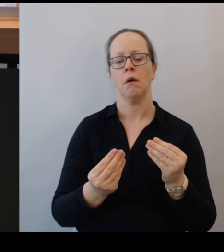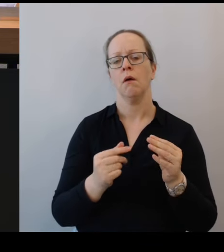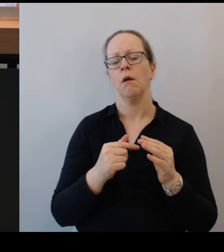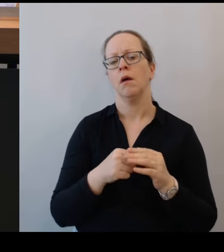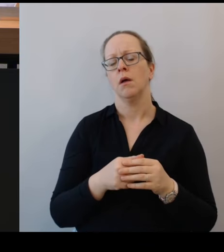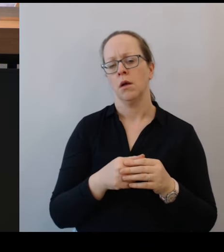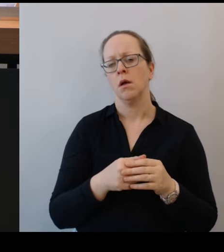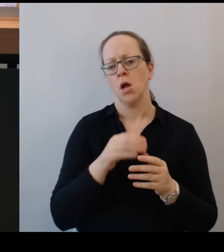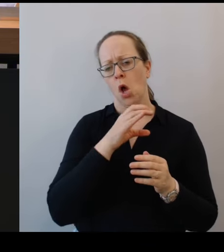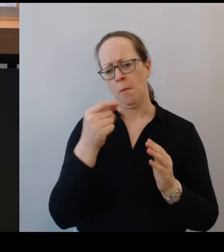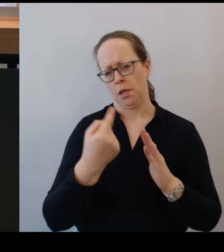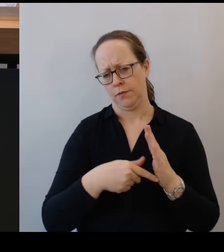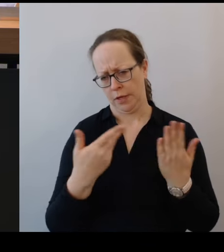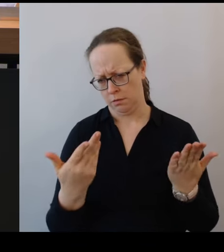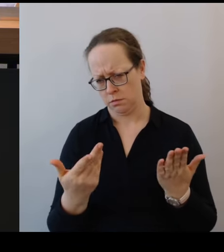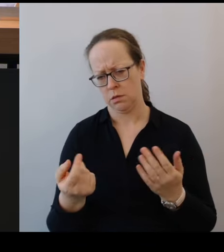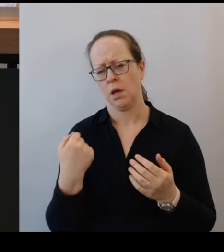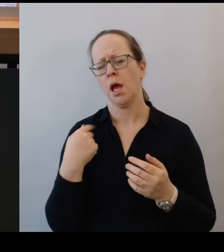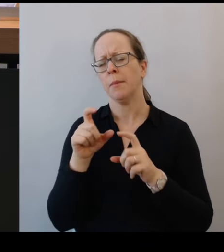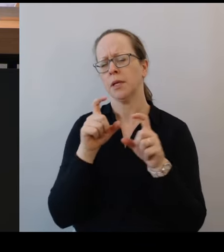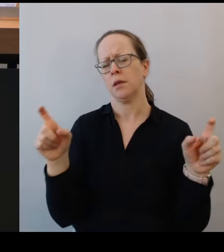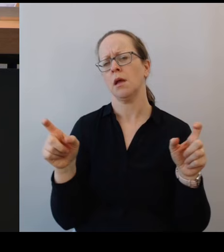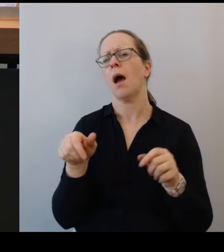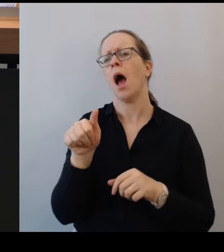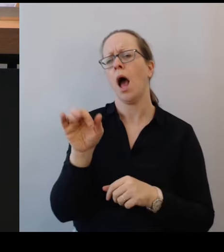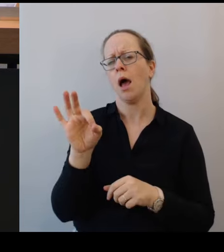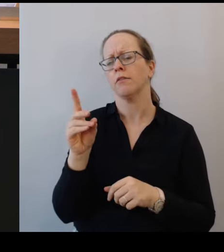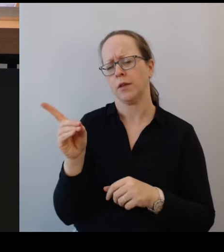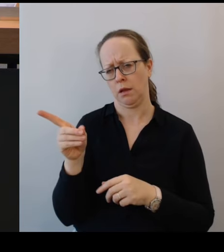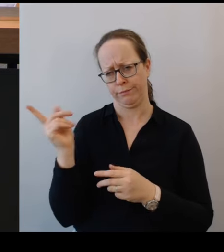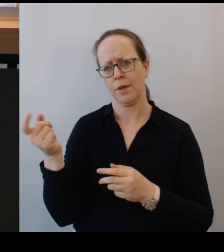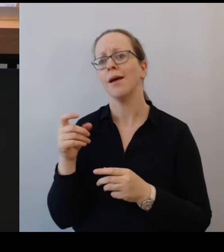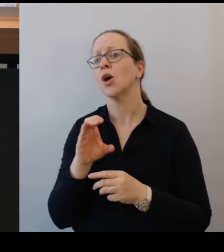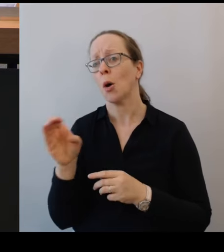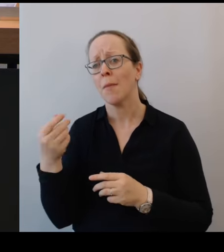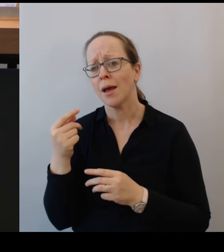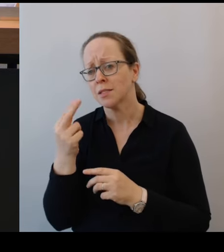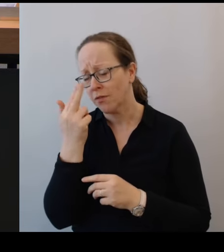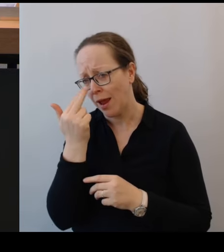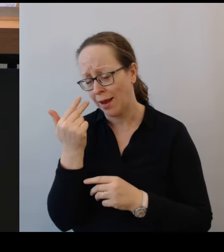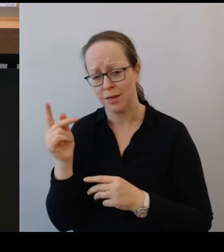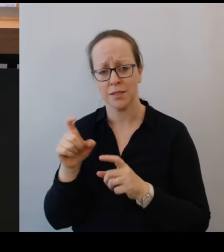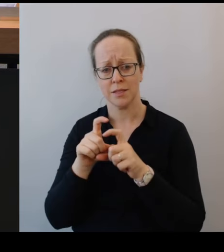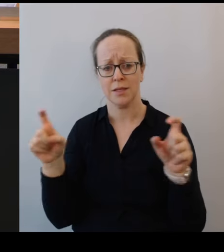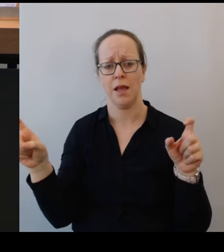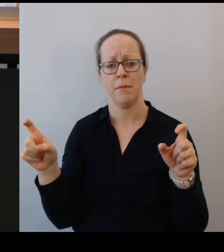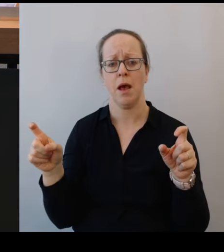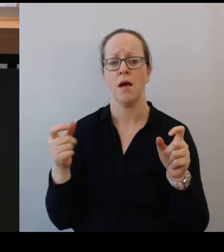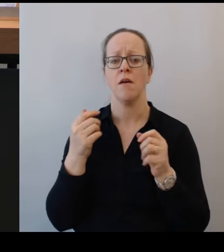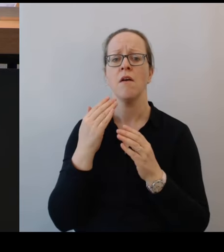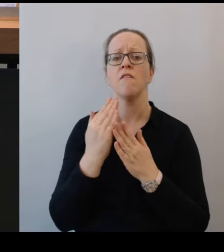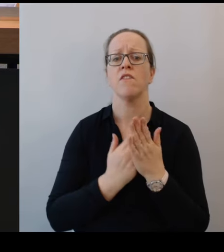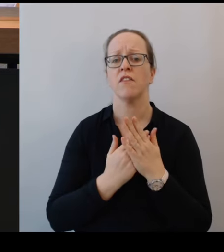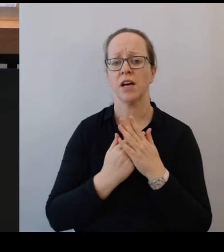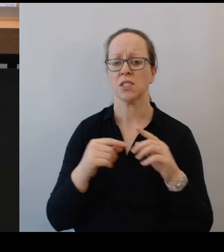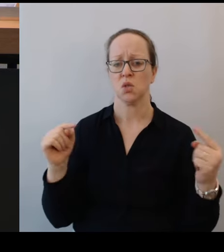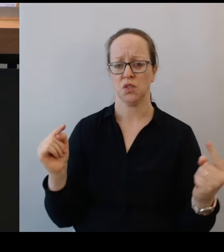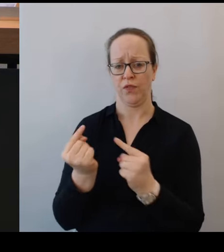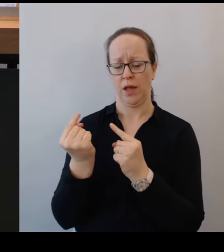Fehler beim Thema Verfassungsfeinde, beim Thema Rechtsextremismus. Deswegen ist es schon sehr scheinheilig, jetzt diese Debatte